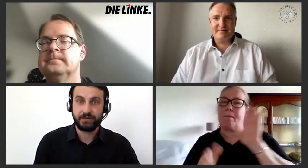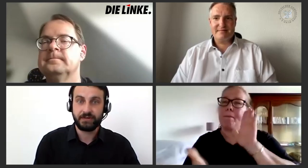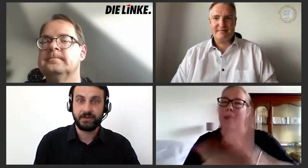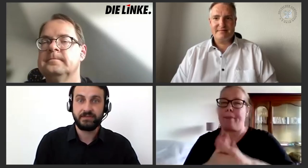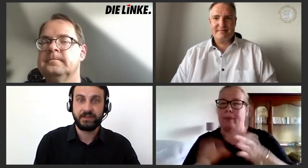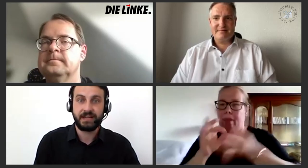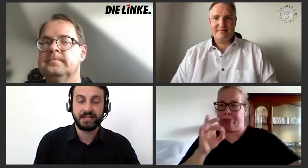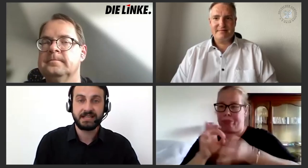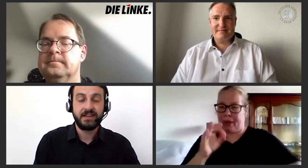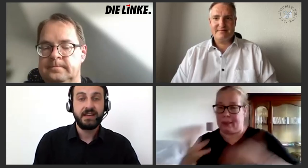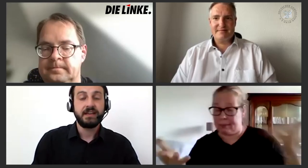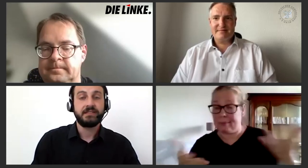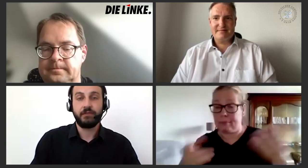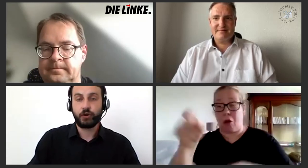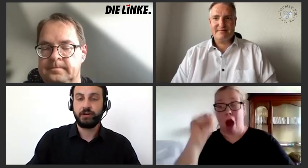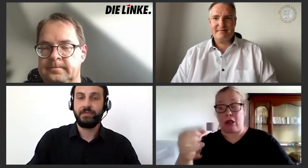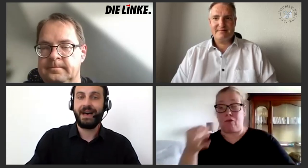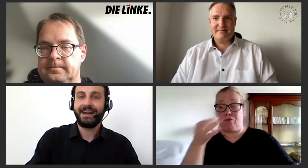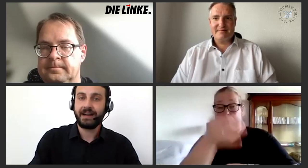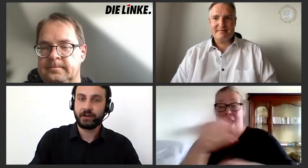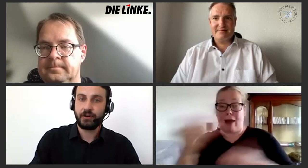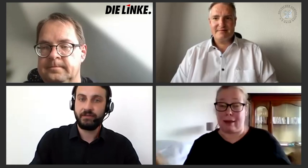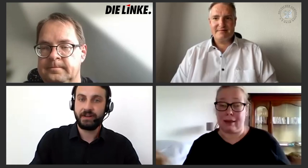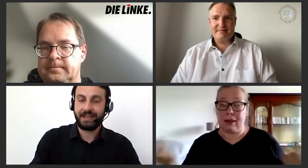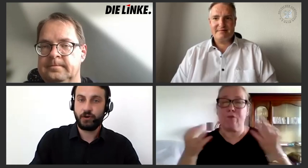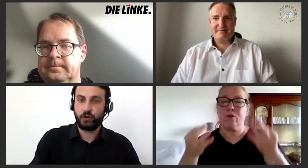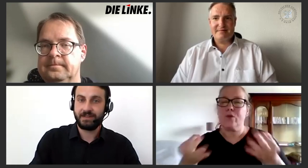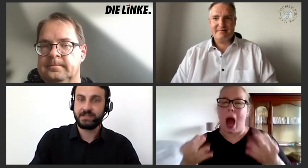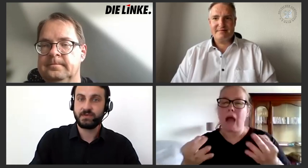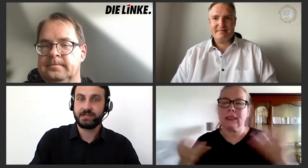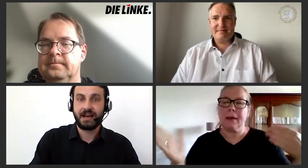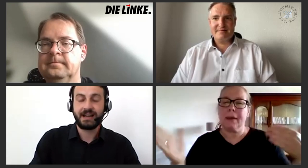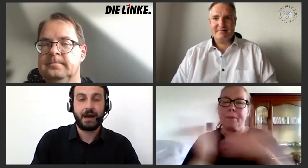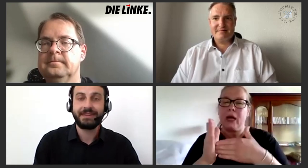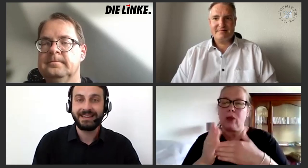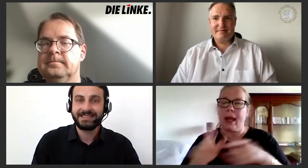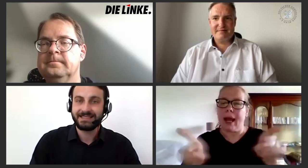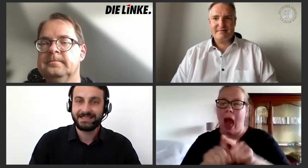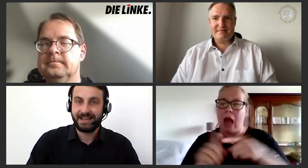wir damit wirken. Im Nachgang können wir da gerne noch was zu sagen,